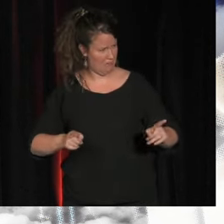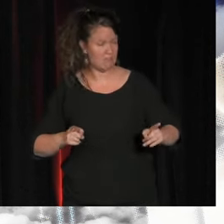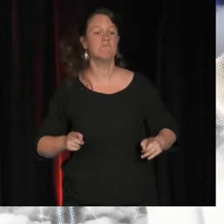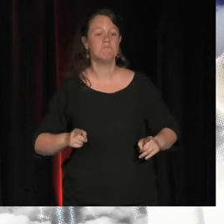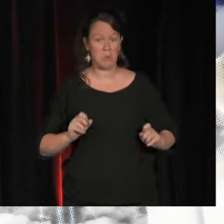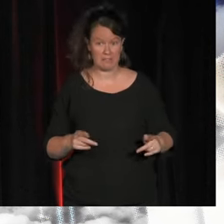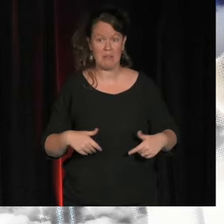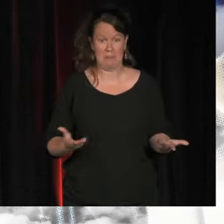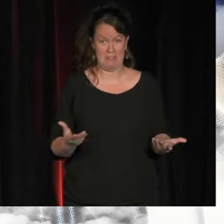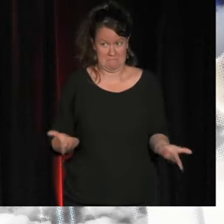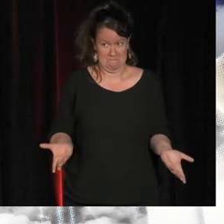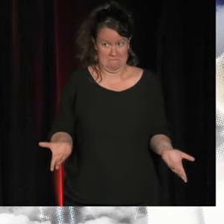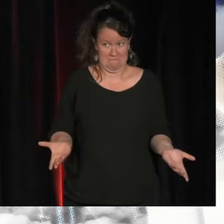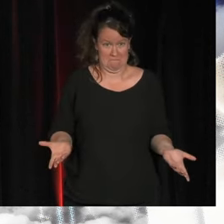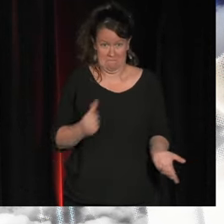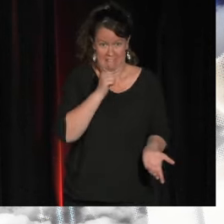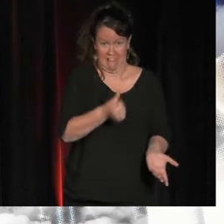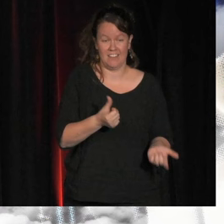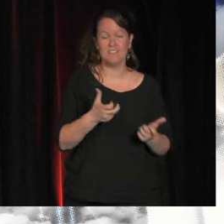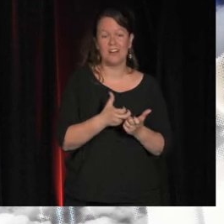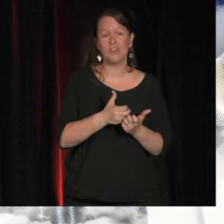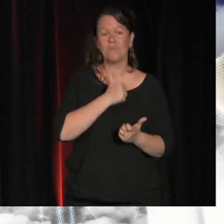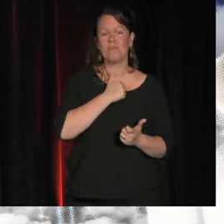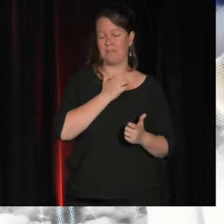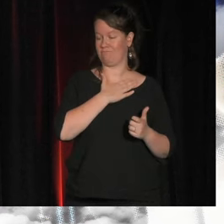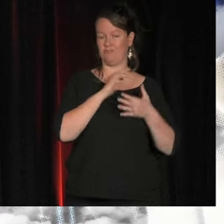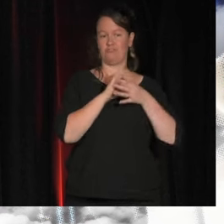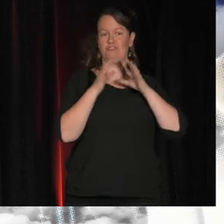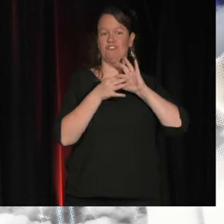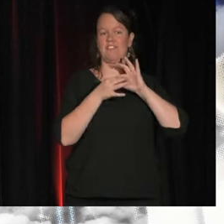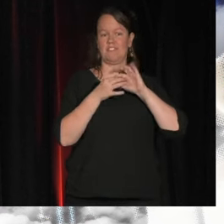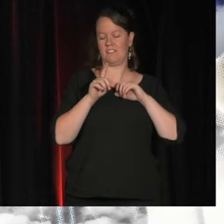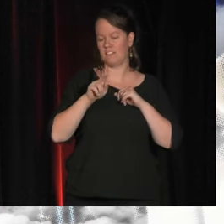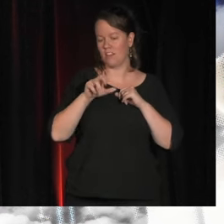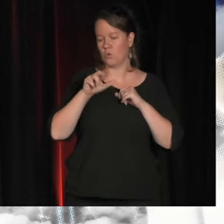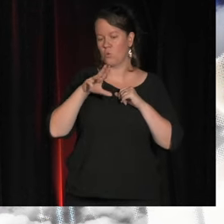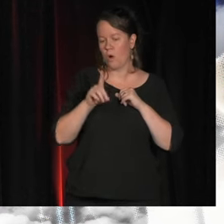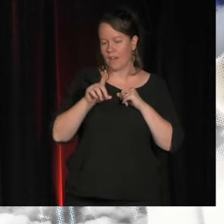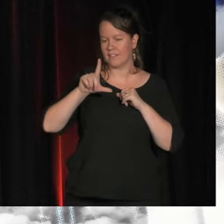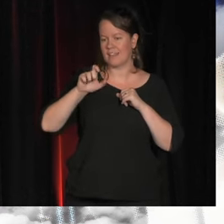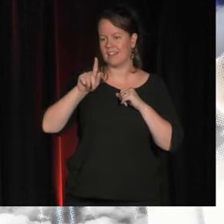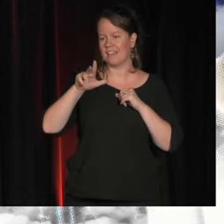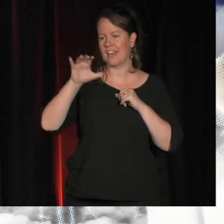Vous avez le droit de… Moi, je sais que par exemple, je n'ai pas mis en avant, sur ma chaîne, Hogwarts Legacy quand il est sorti. Je ne l'ai pas acheté, etc. On n'en a pas parlé.